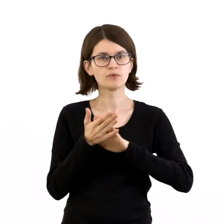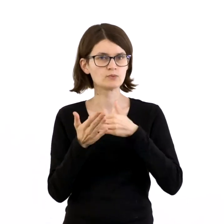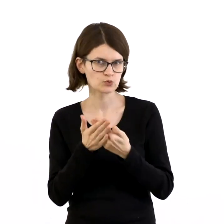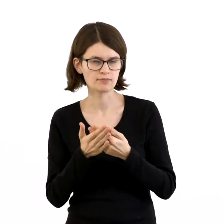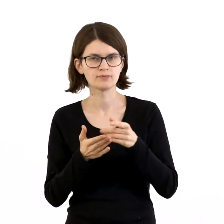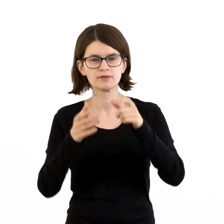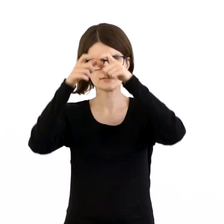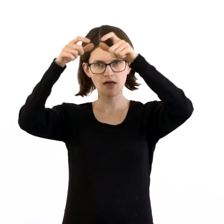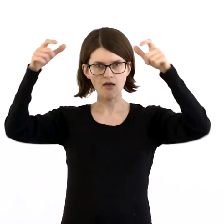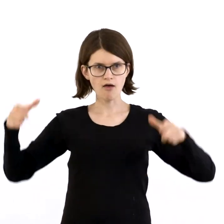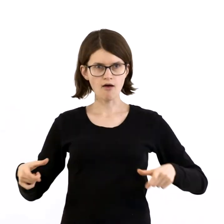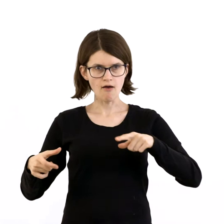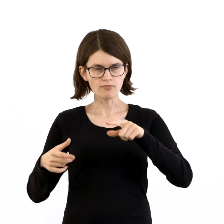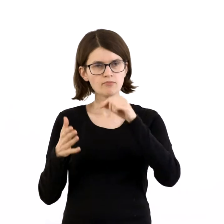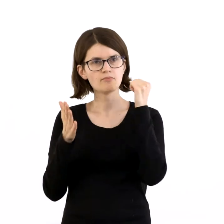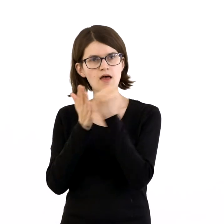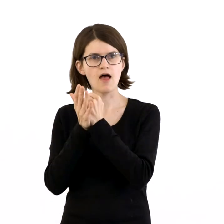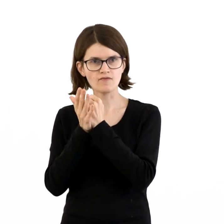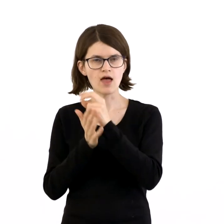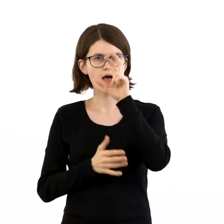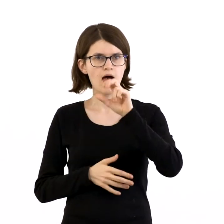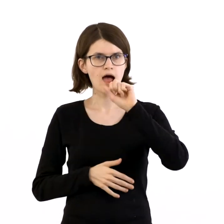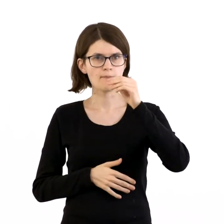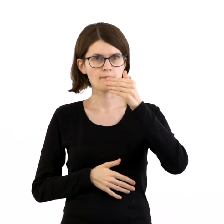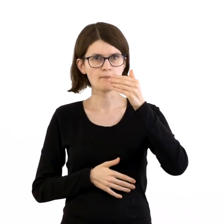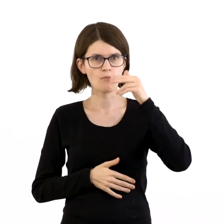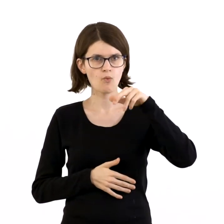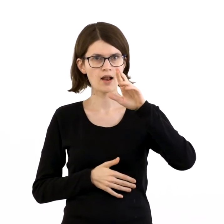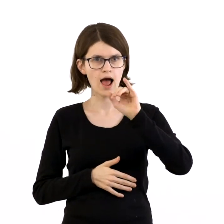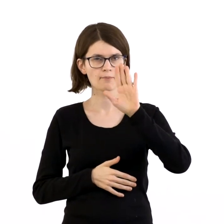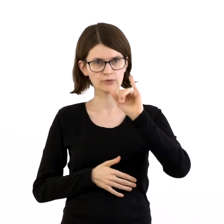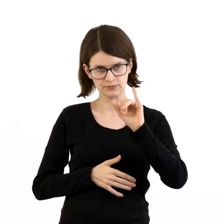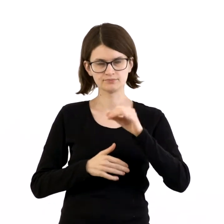(m.in. stela z Kodeksem Hammurabiego).